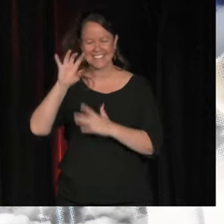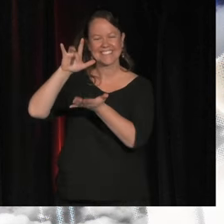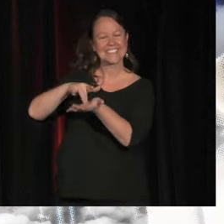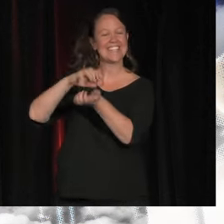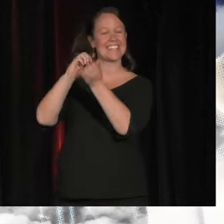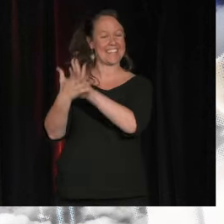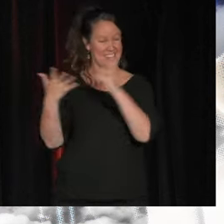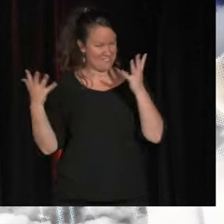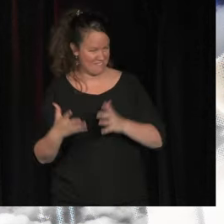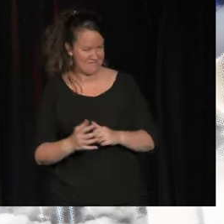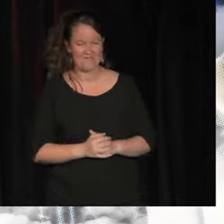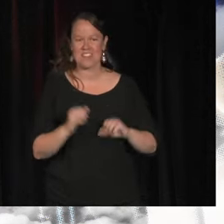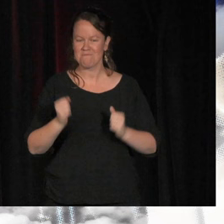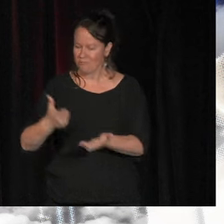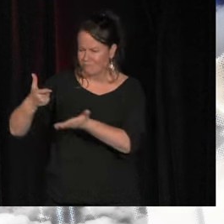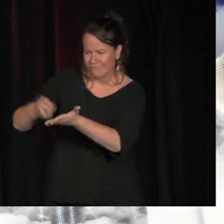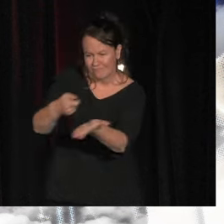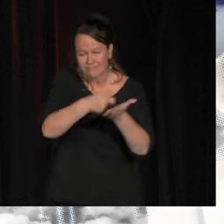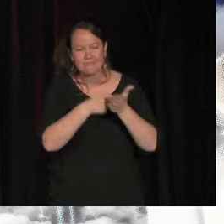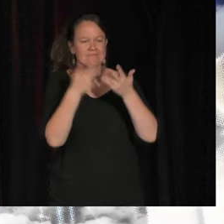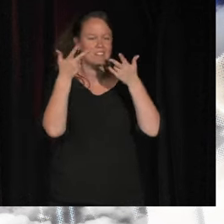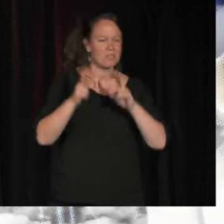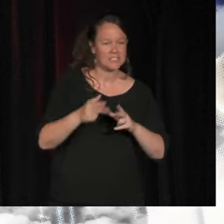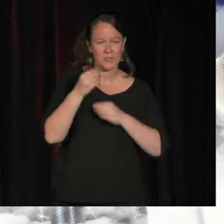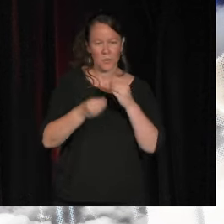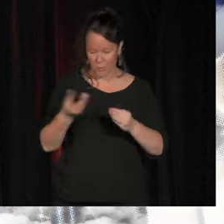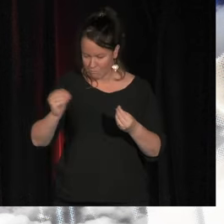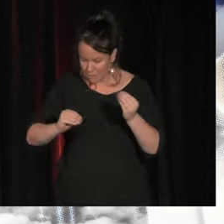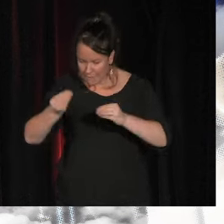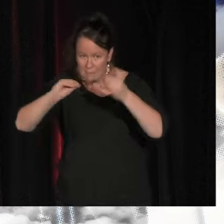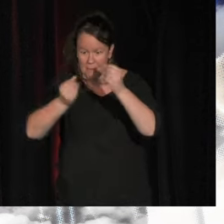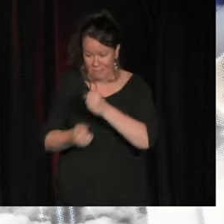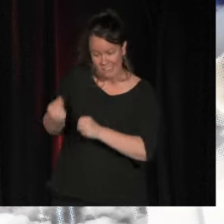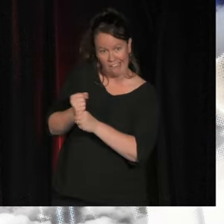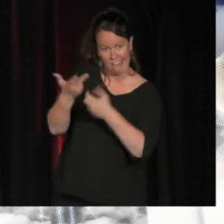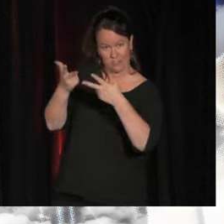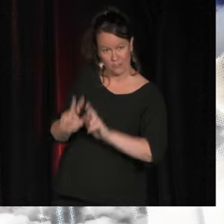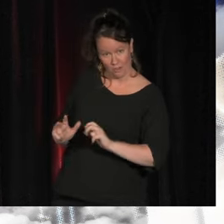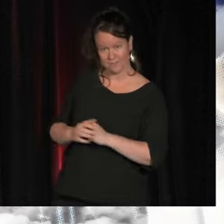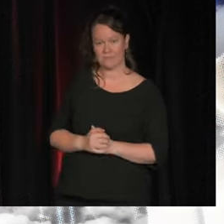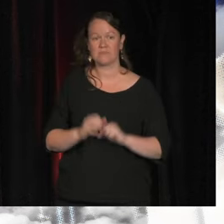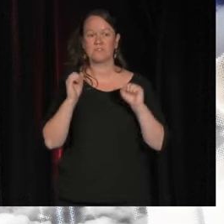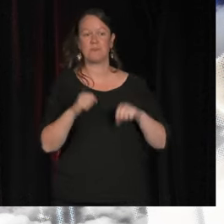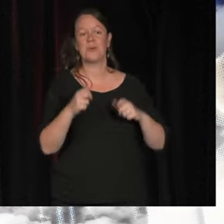vous fournir en matériel informatique pour monter votre propre PC. Un PC, ça sert à faire du traitement de texte, ça sert à envoyer des mails,